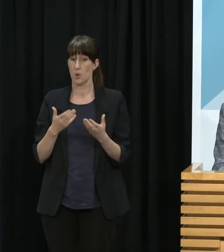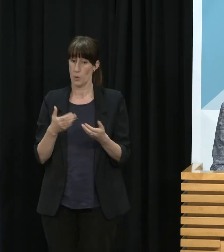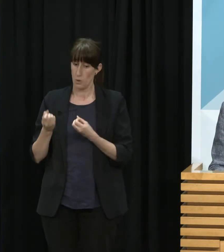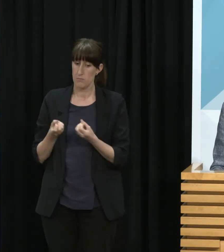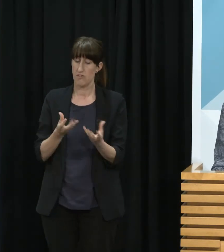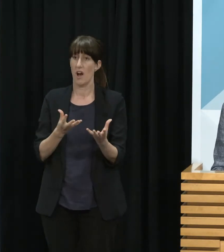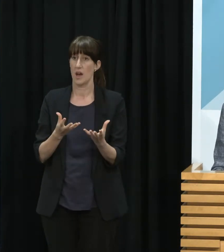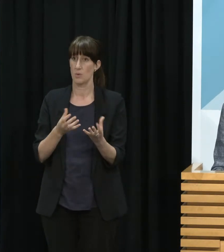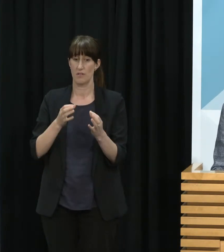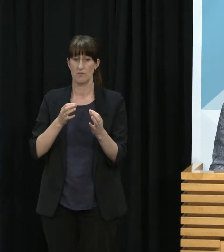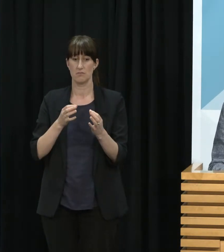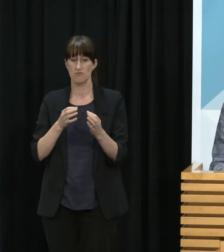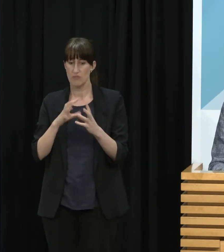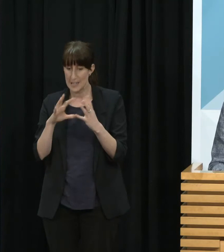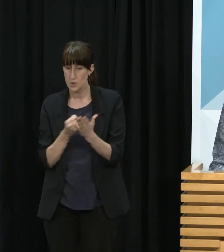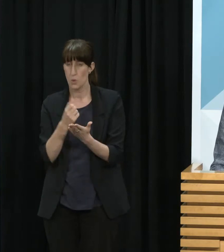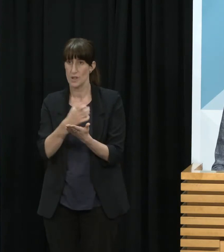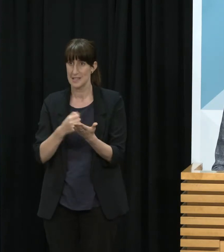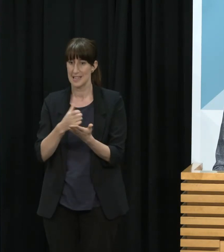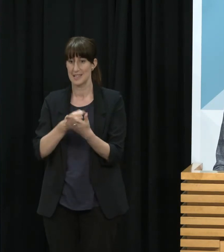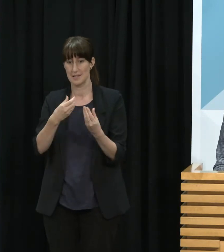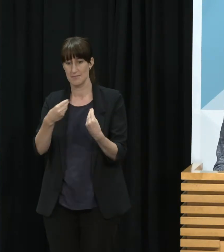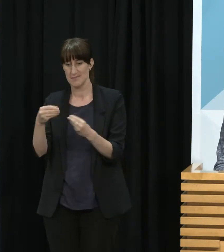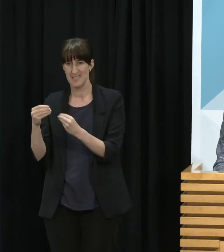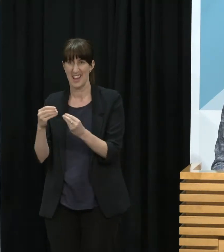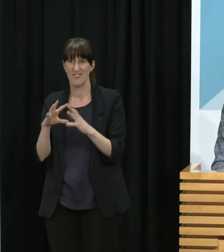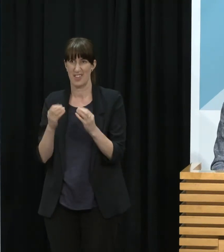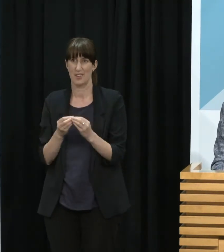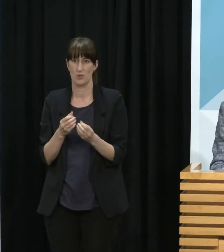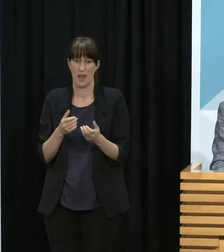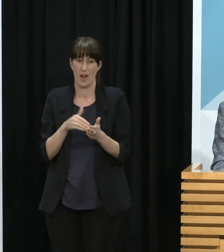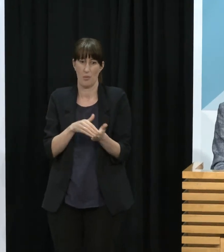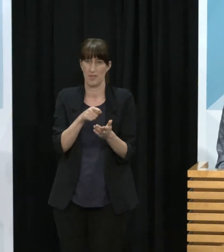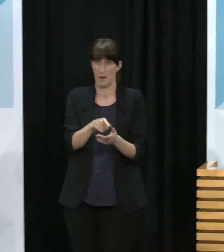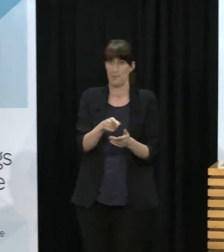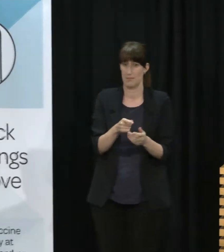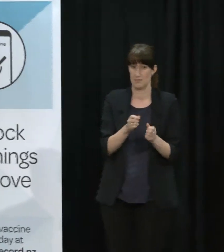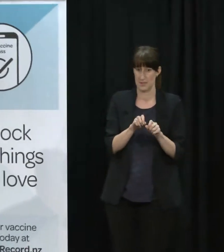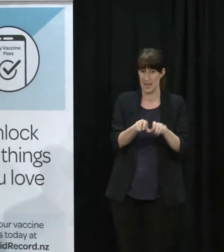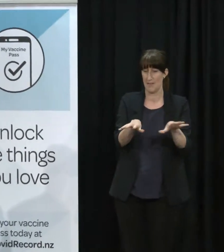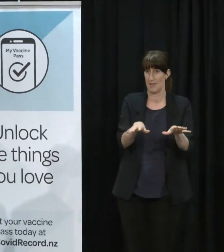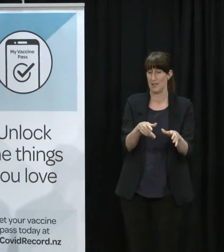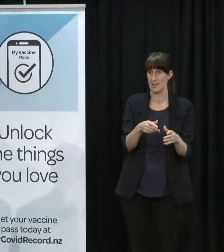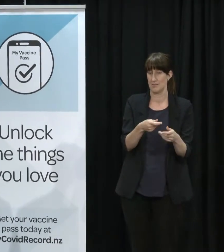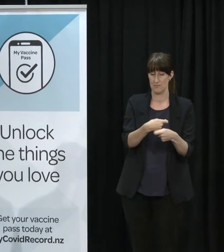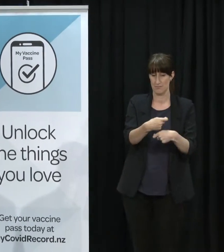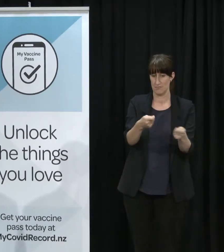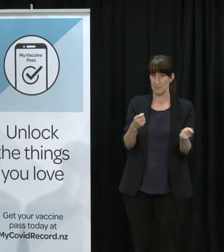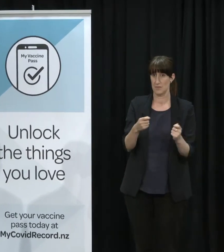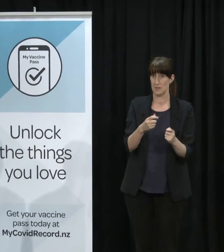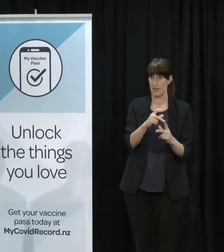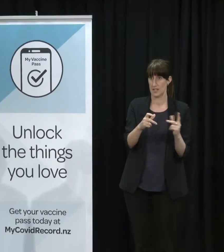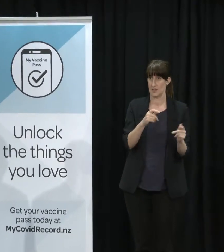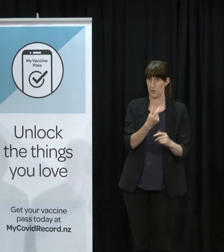pae ko te kotahitanga e hanga ana